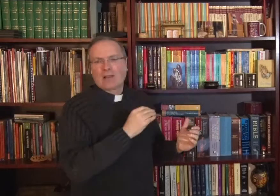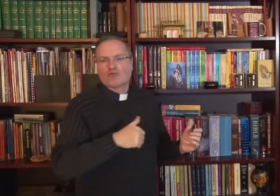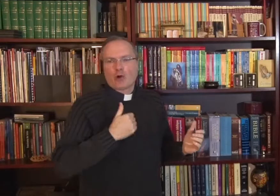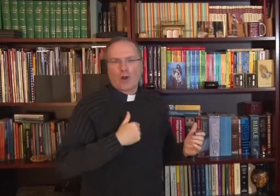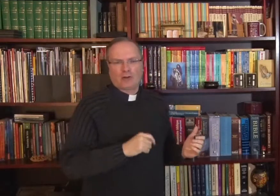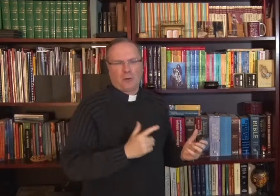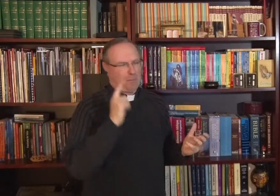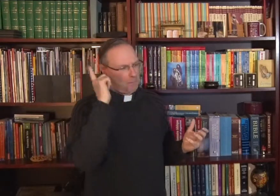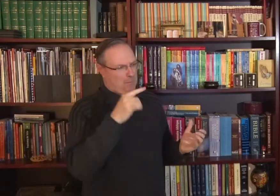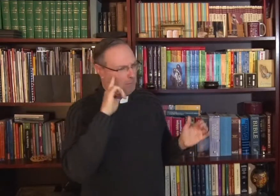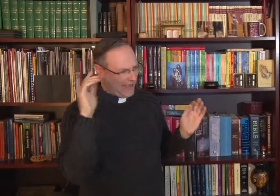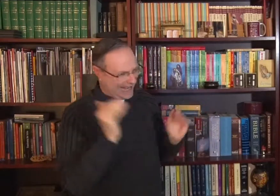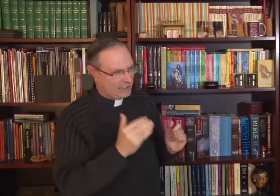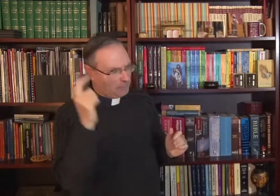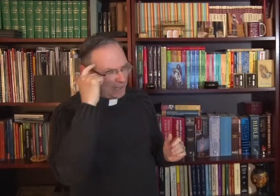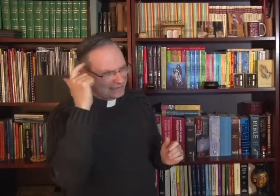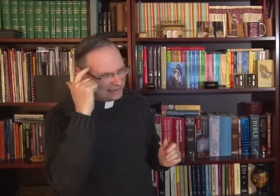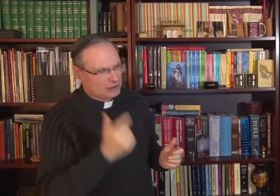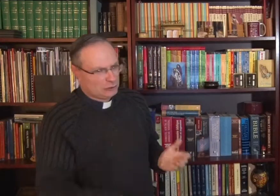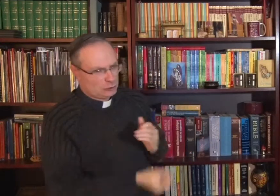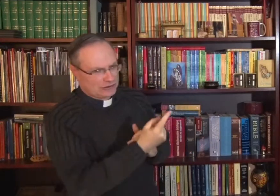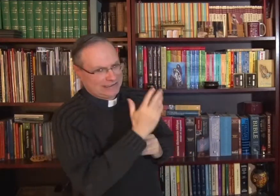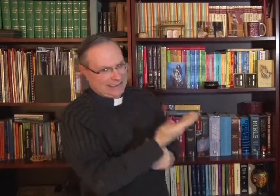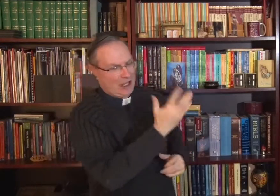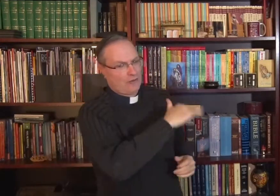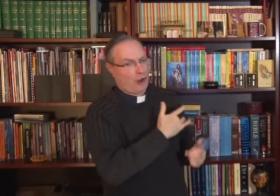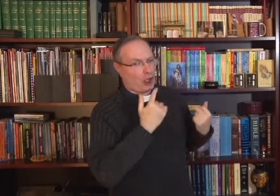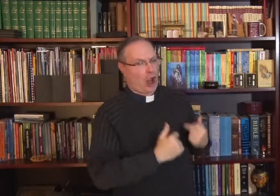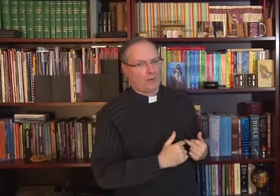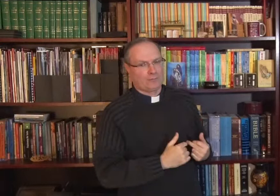et pourquoi de pareilles pensées surgissent-elles dans votre cœur?